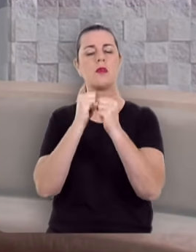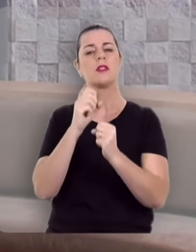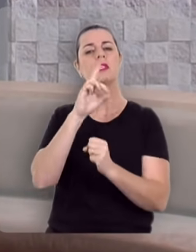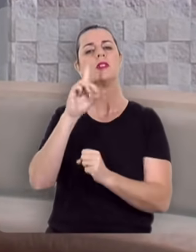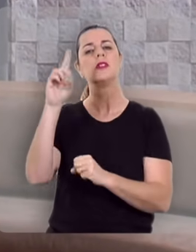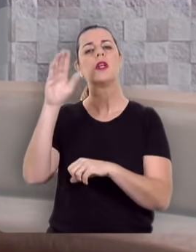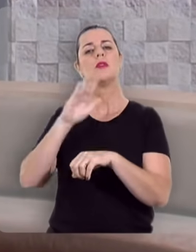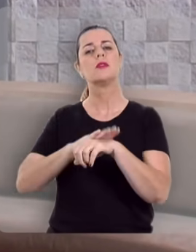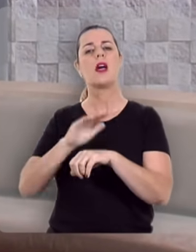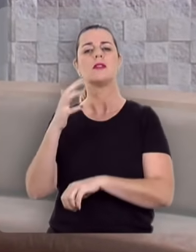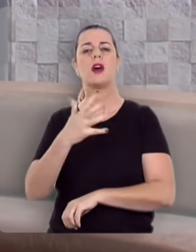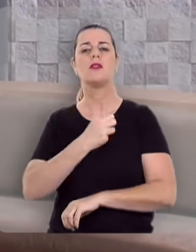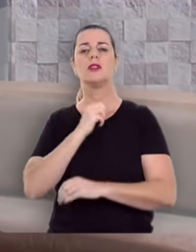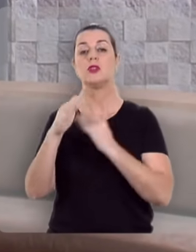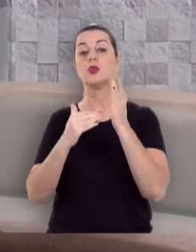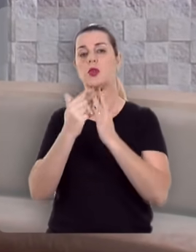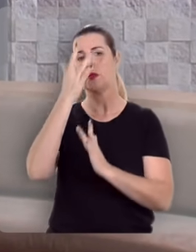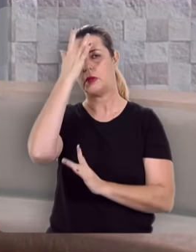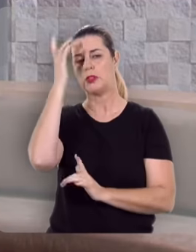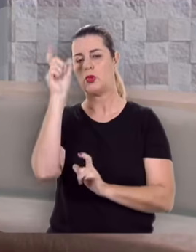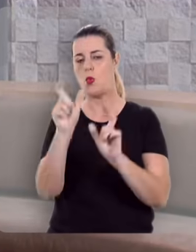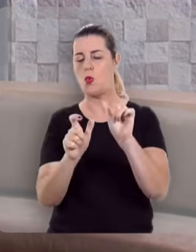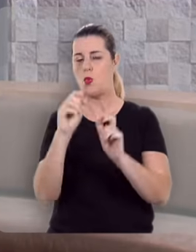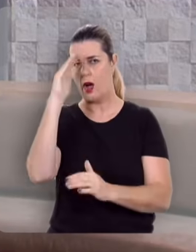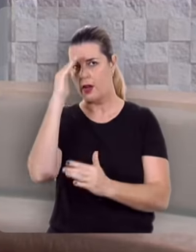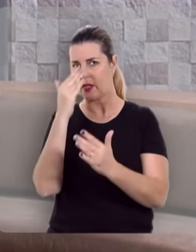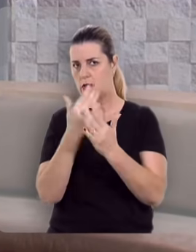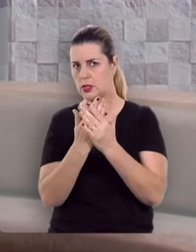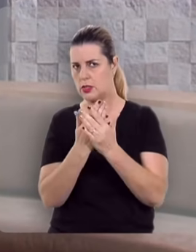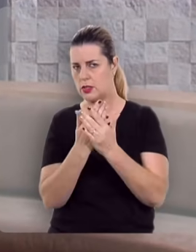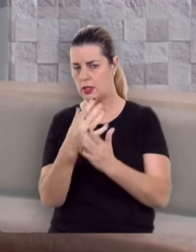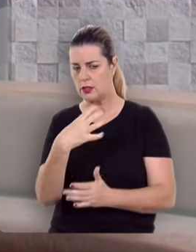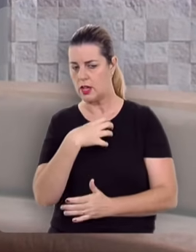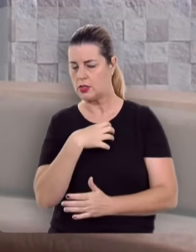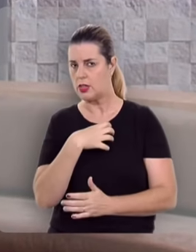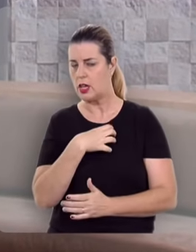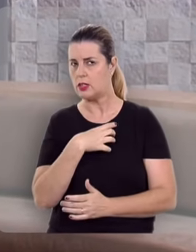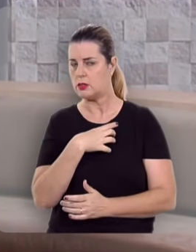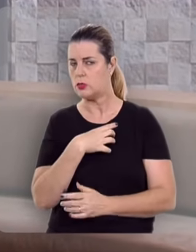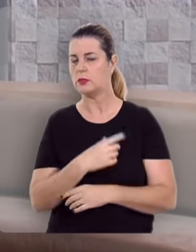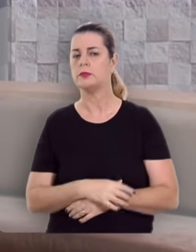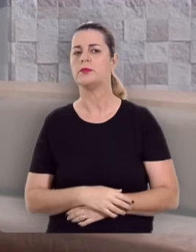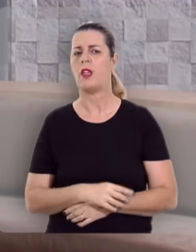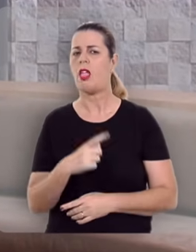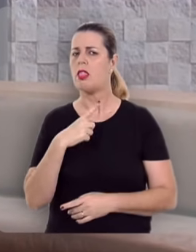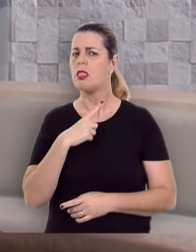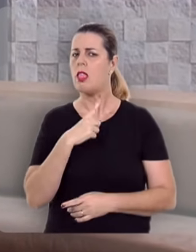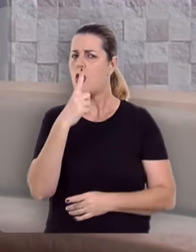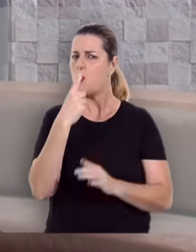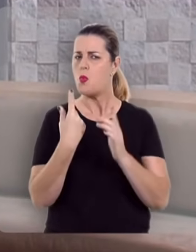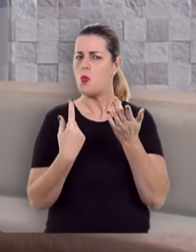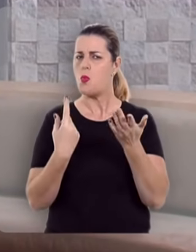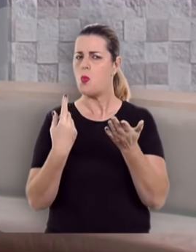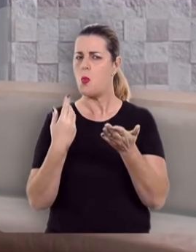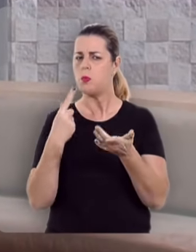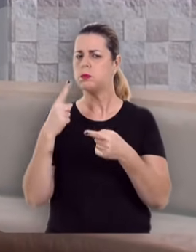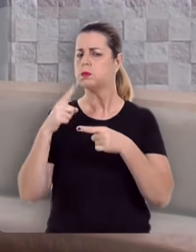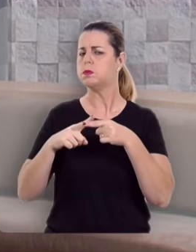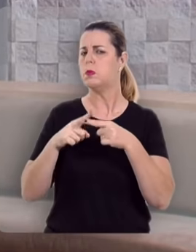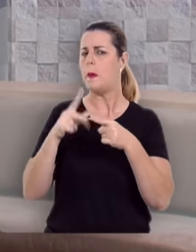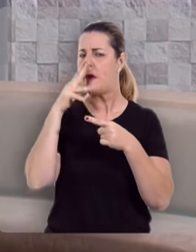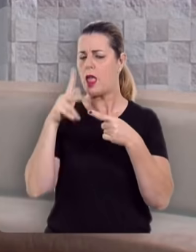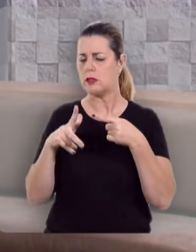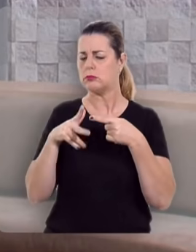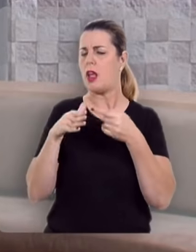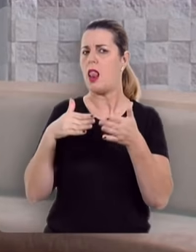aquele que crê de tal maneira que existe aqui uma restrição uma espécie de corte delimitação